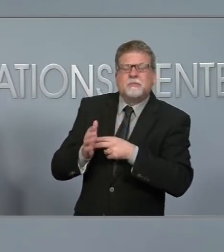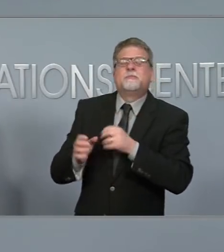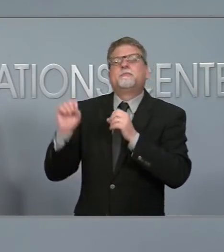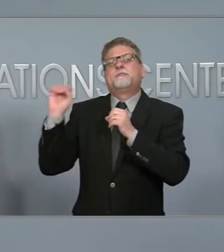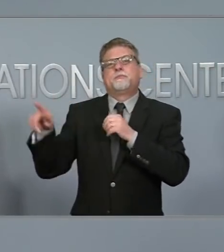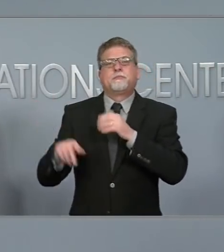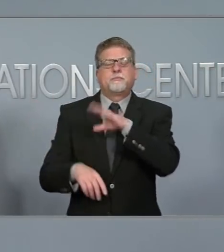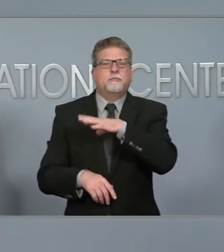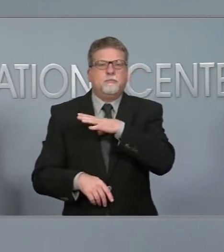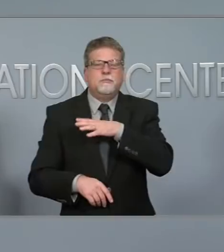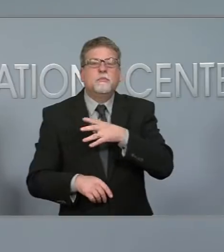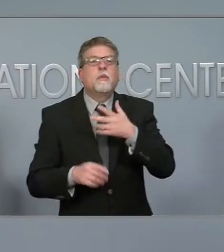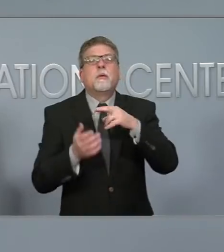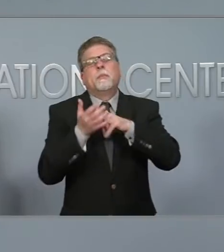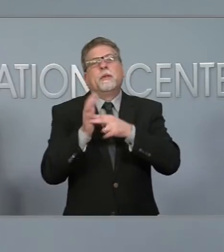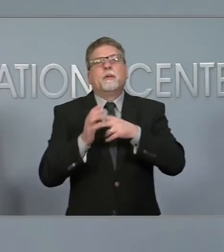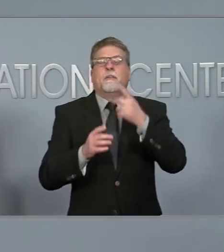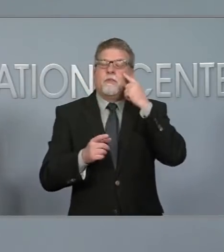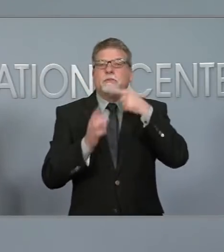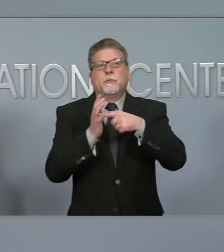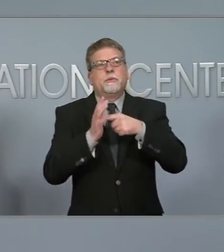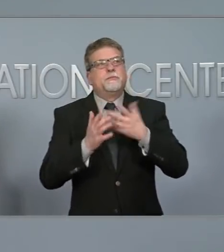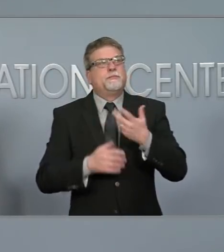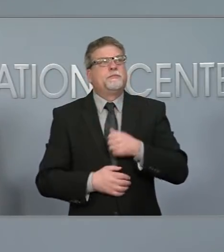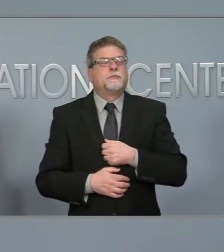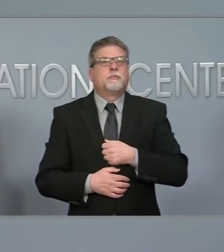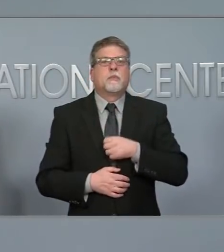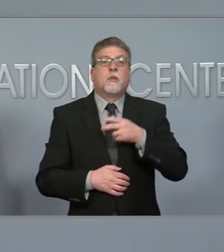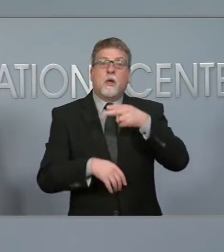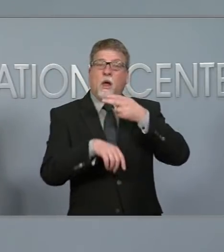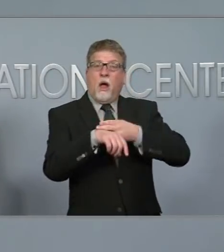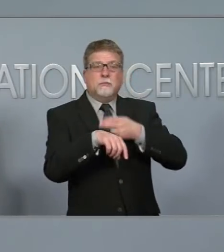Pero esta es la situación hoy. Y luego.